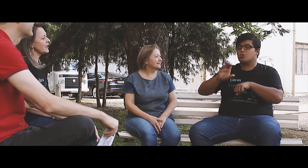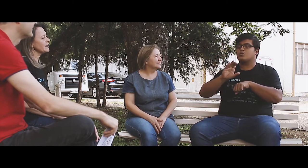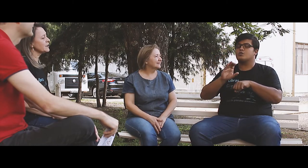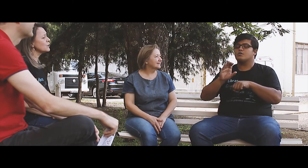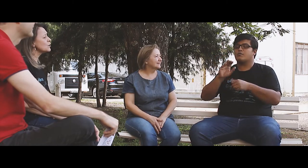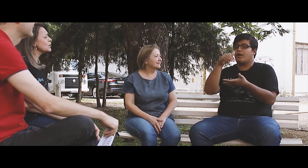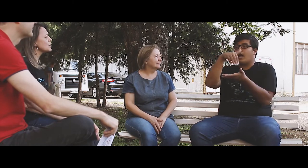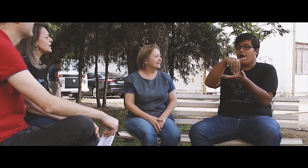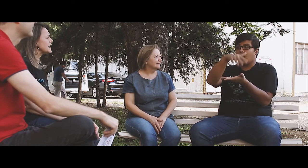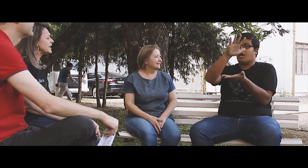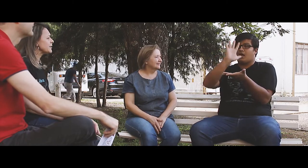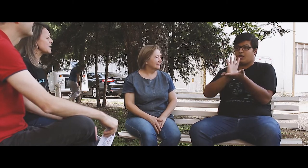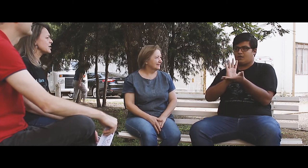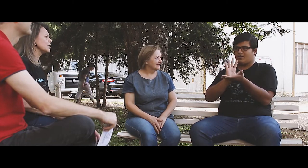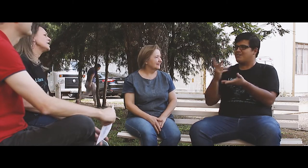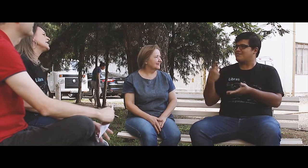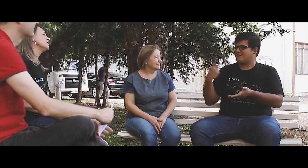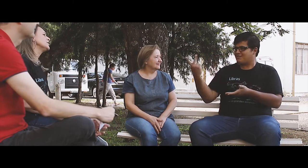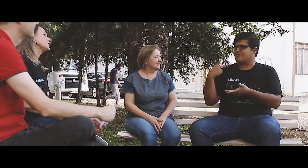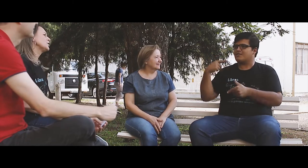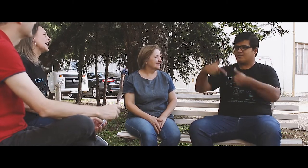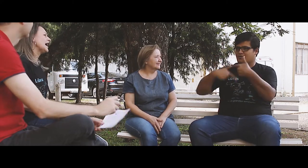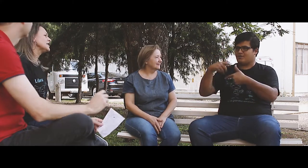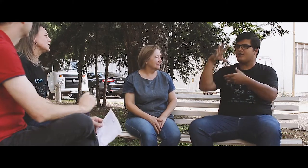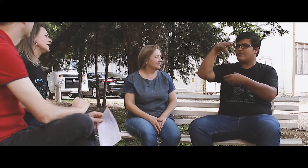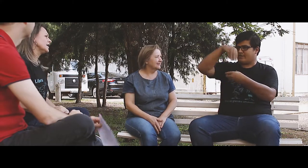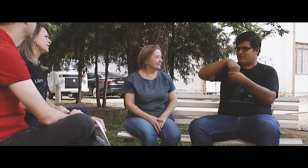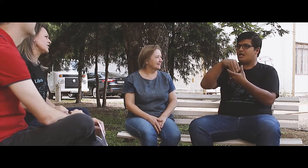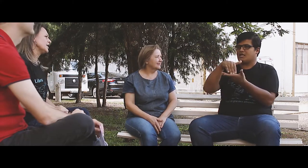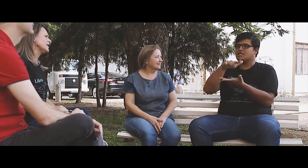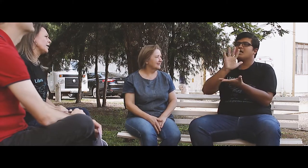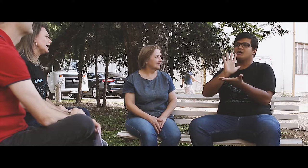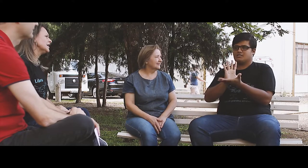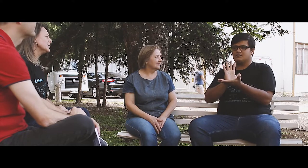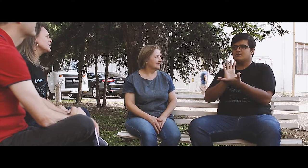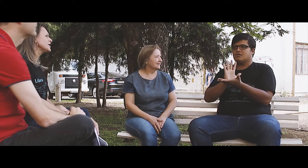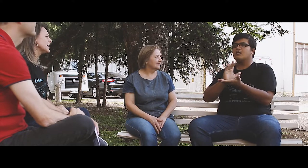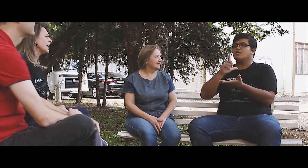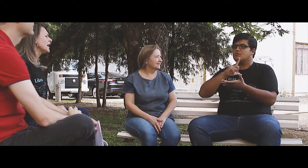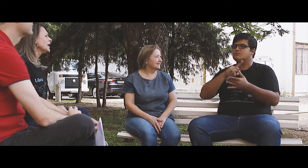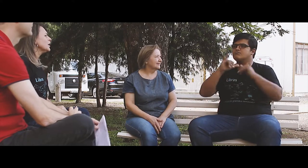Então, curso de Libras nós temos o Cas onde eu e a Geane trabalhamos né?